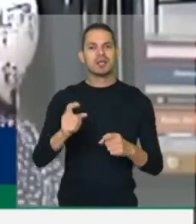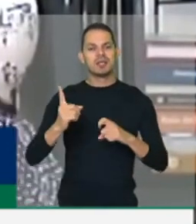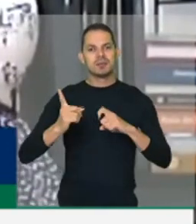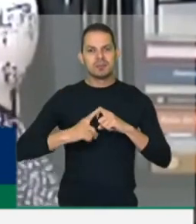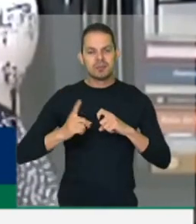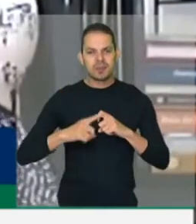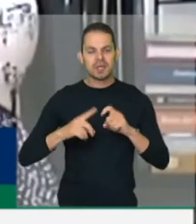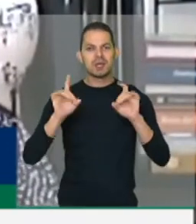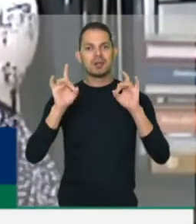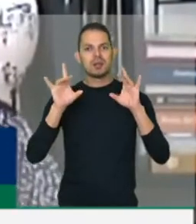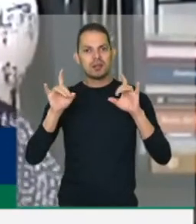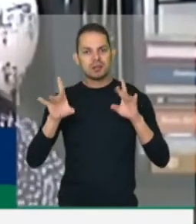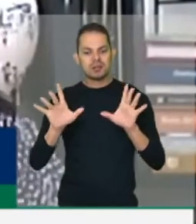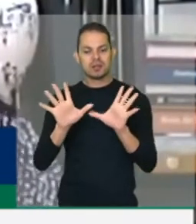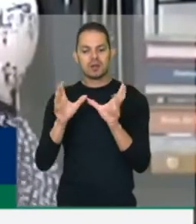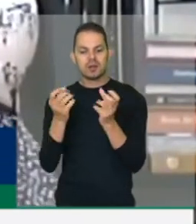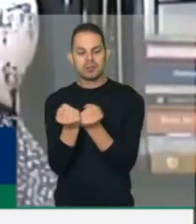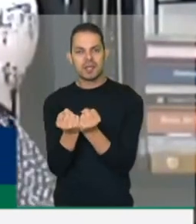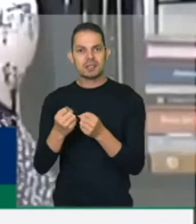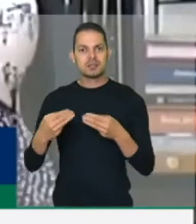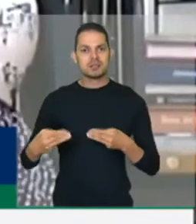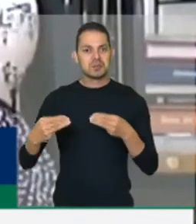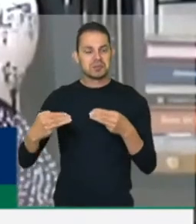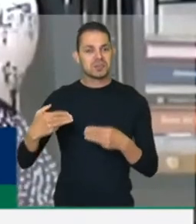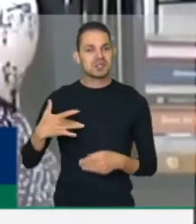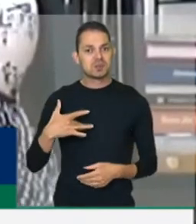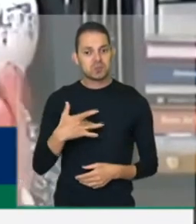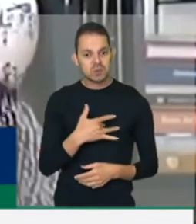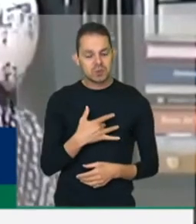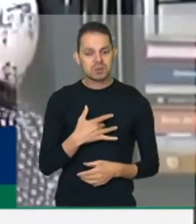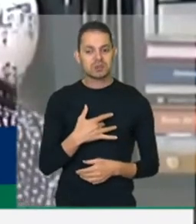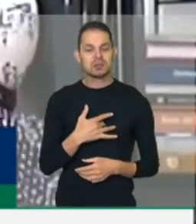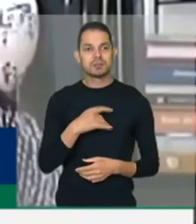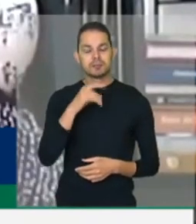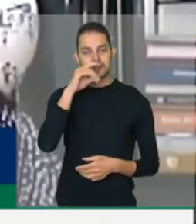DE MOON LOJISTAS! DA ORGANIZAÇÃO MUNDIAL DA SAÚDE, DO MINISTÉRIO DA SAÚ